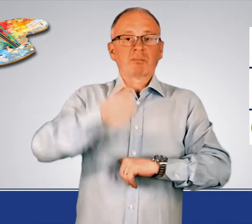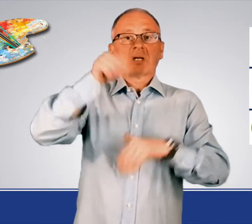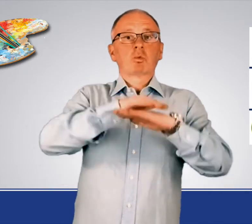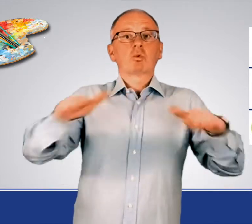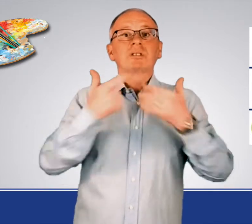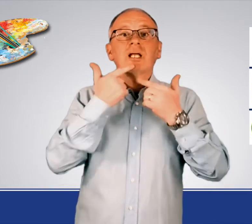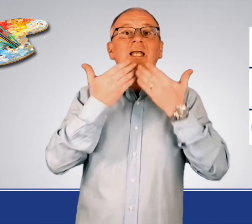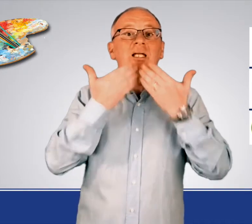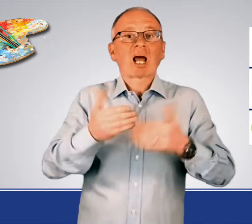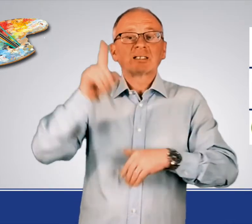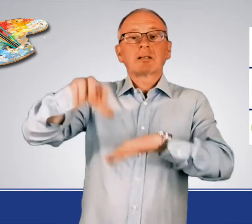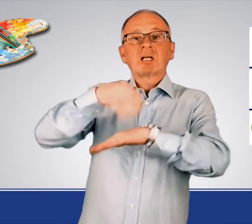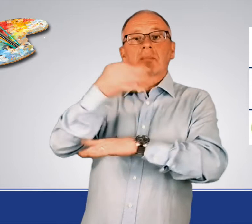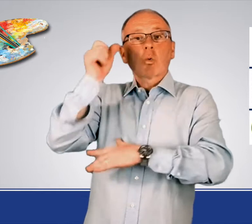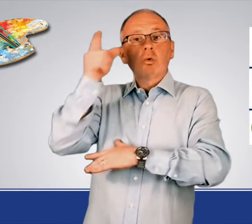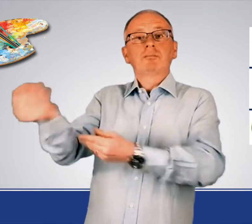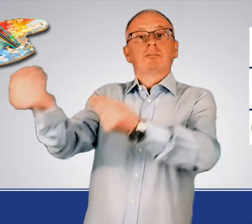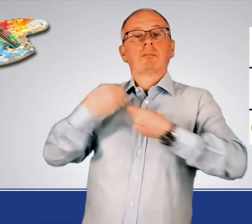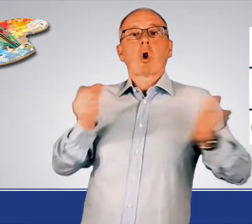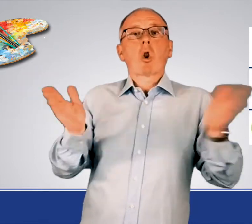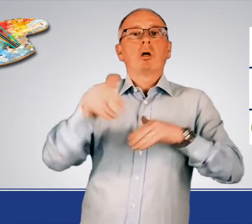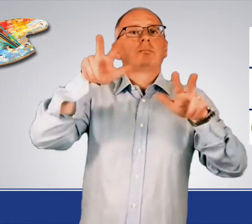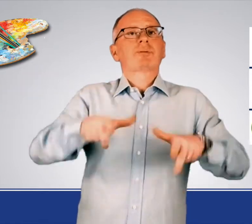Prima di tutto grazie al Ministero dei Beni Culturali ha concesso l'autorizzazione per il locale